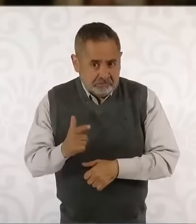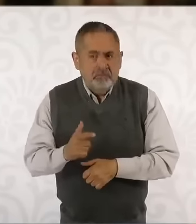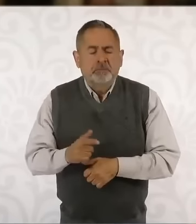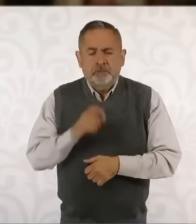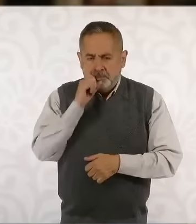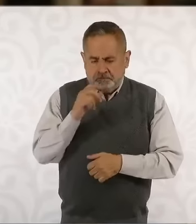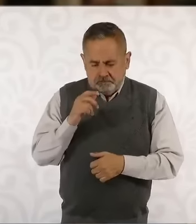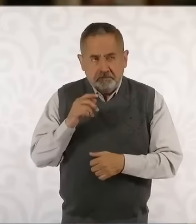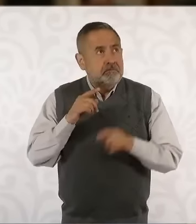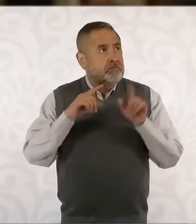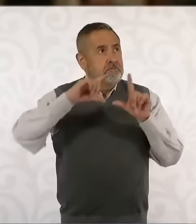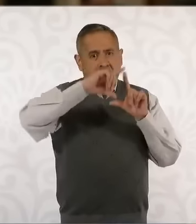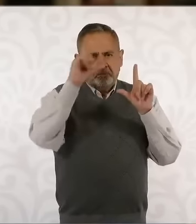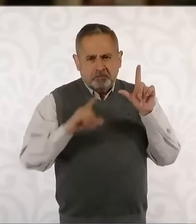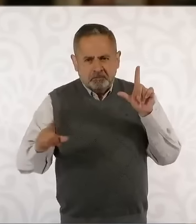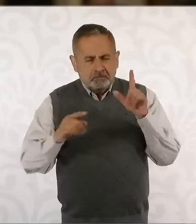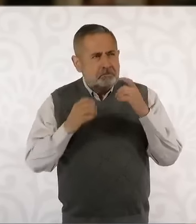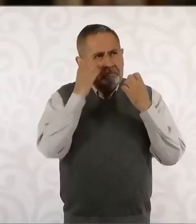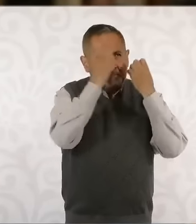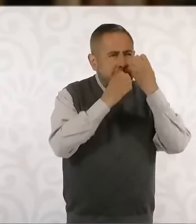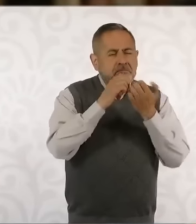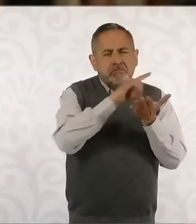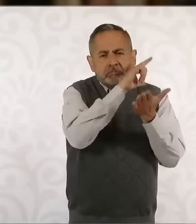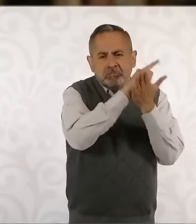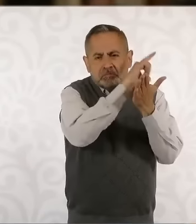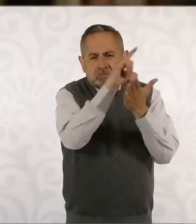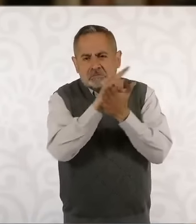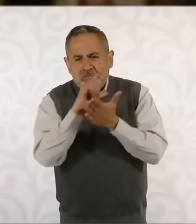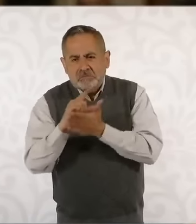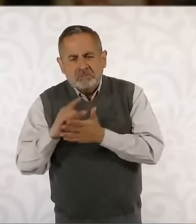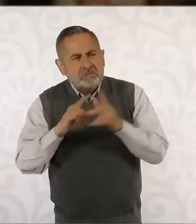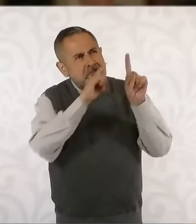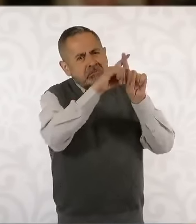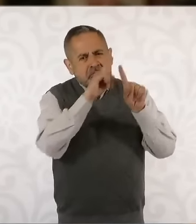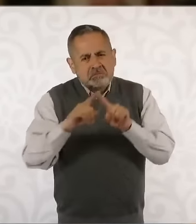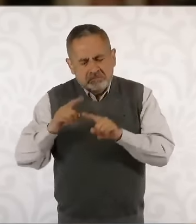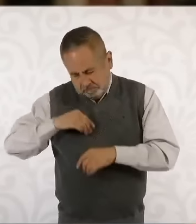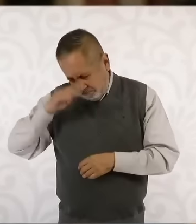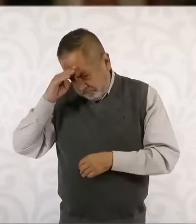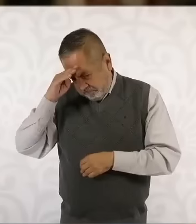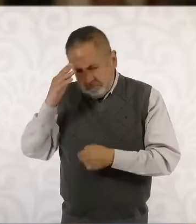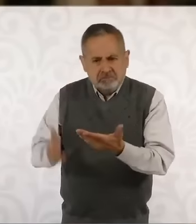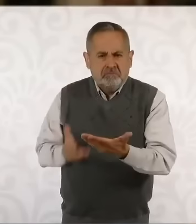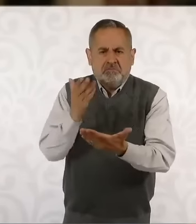revisión una promoción para que pueda ser este considerado como tal, como de un delito penal?